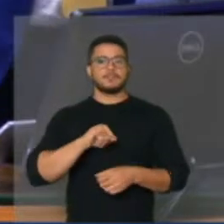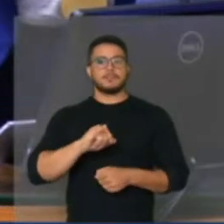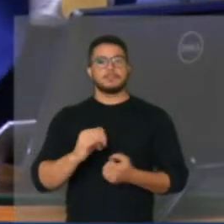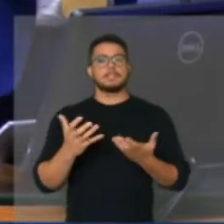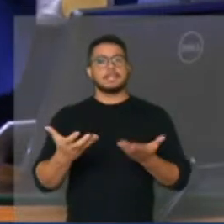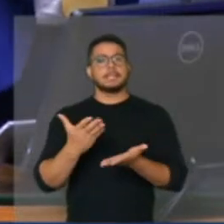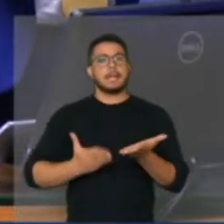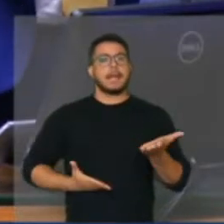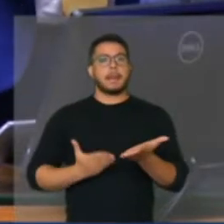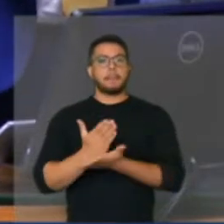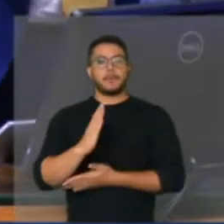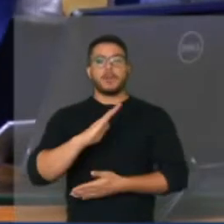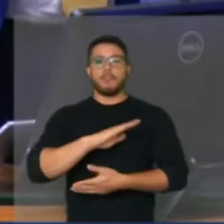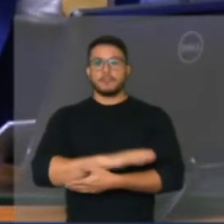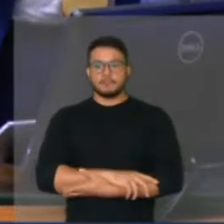PERMANEÇAM COMO SE ACHAM.